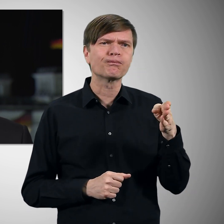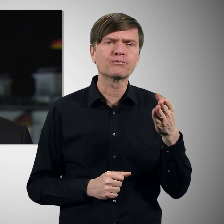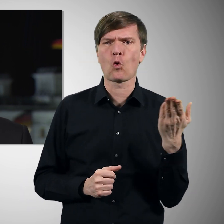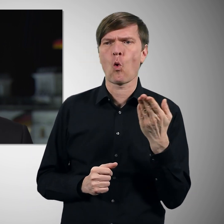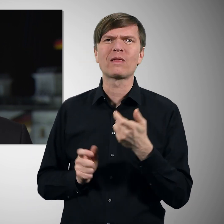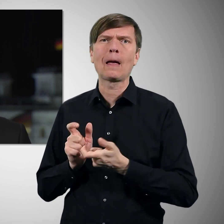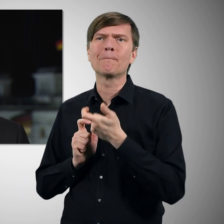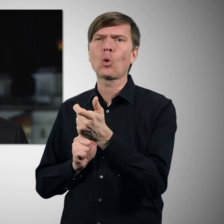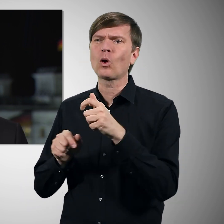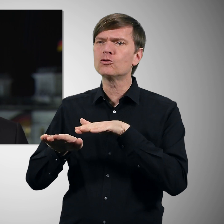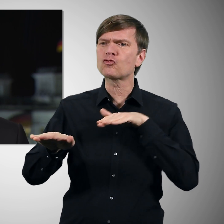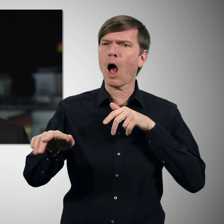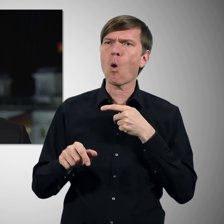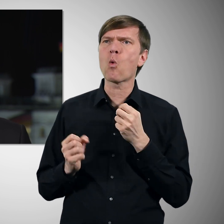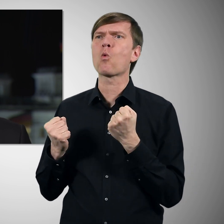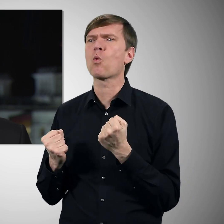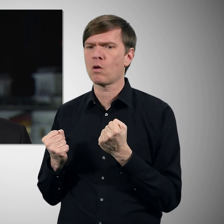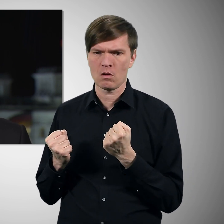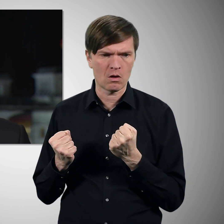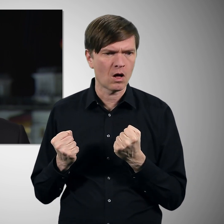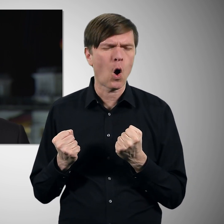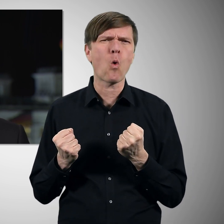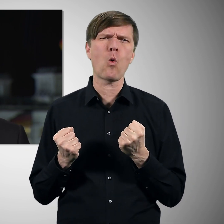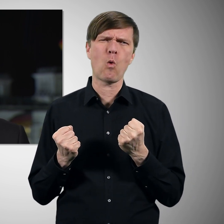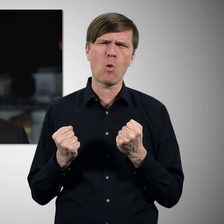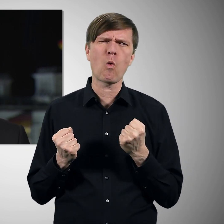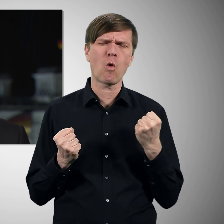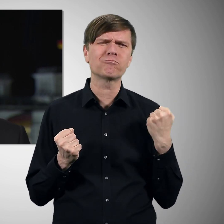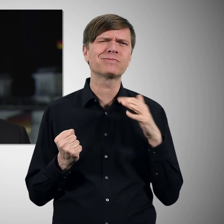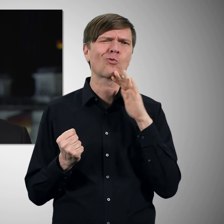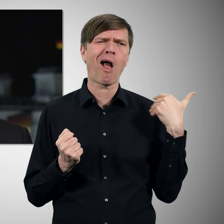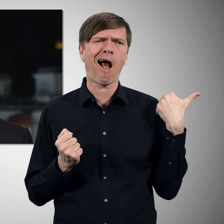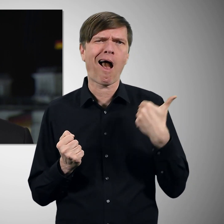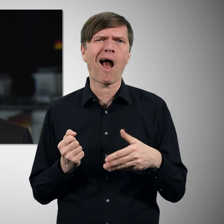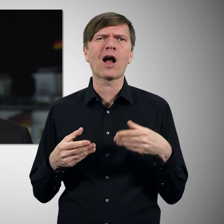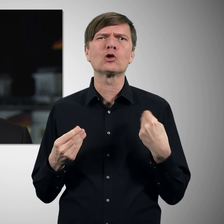Unser Land wurde zu lange auf Verschleiß gefahren. Deshalb investieren wir jetzt: